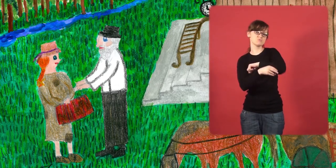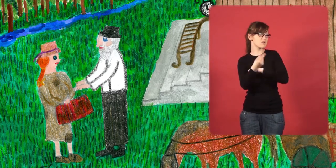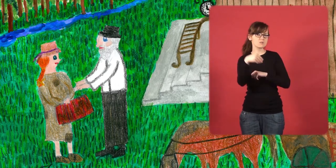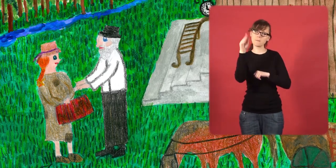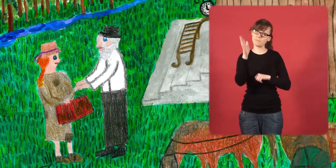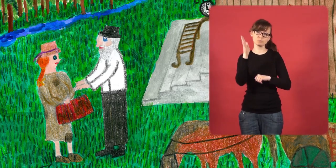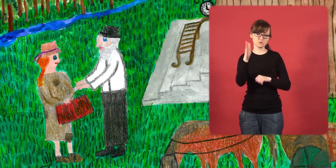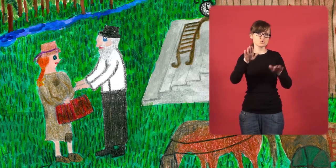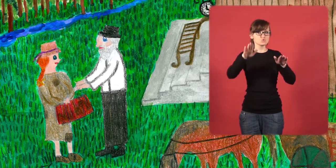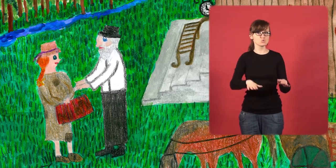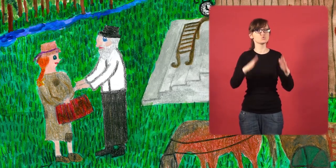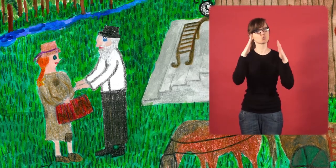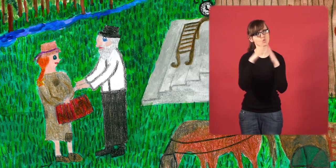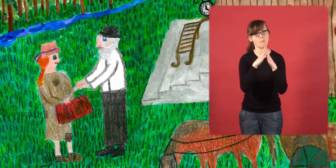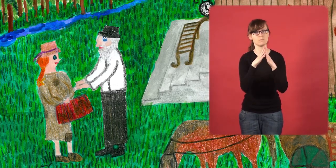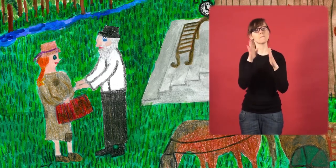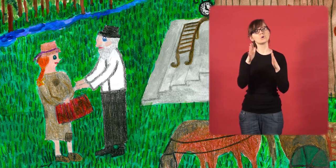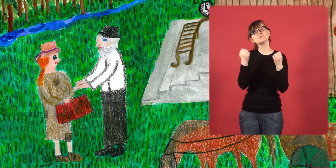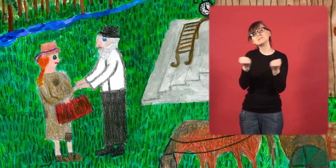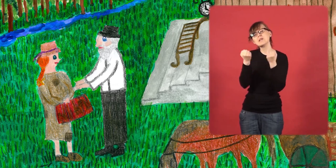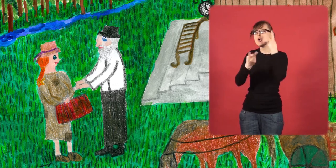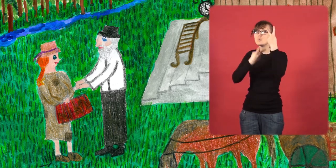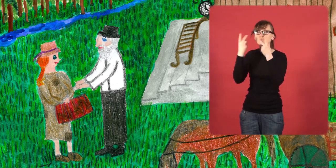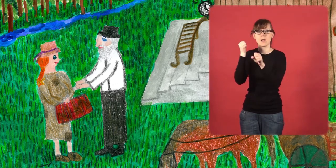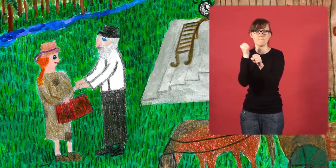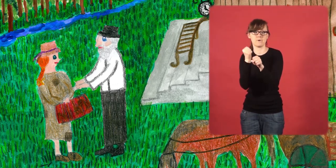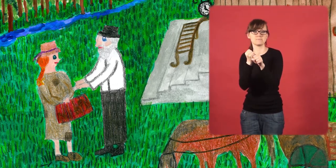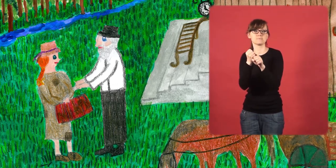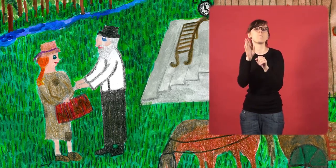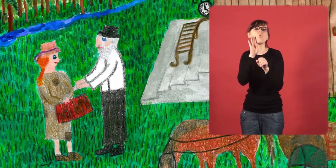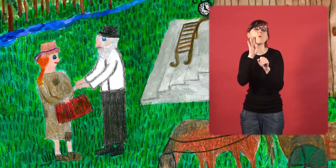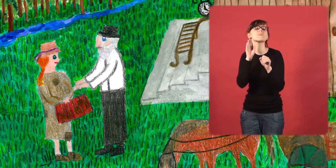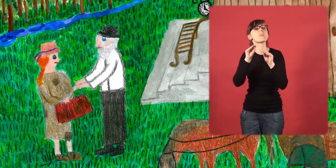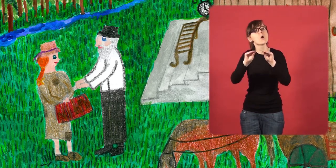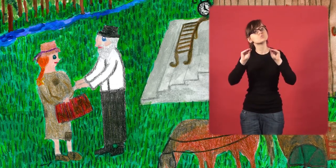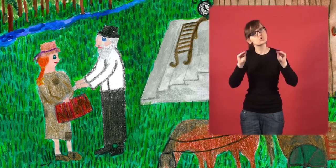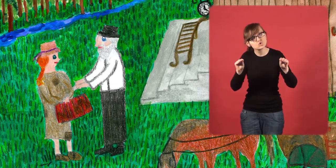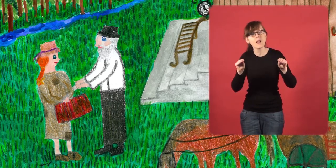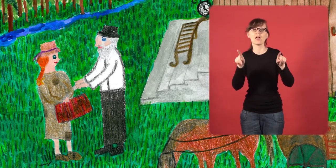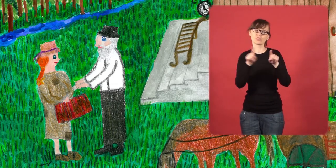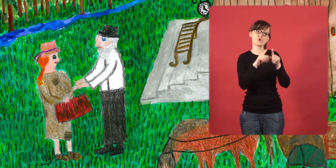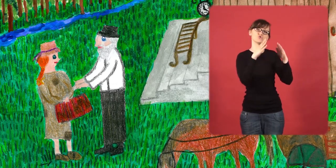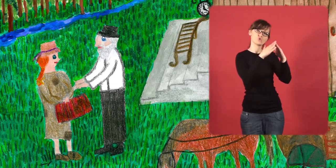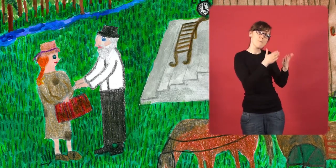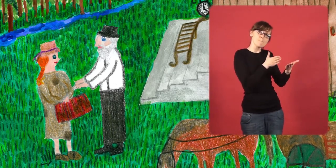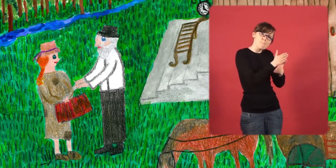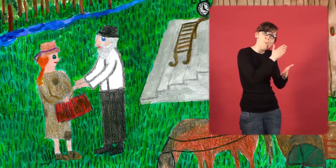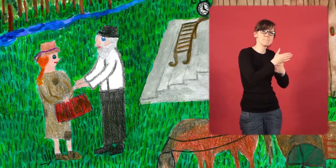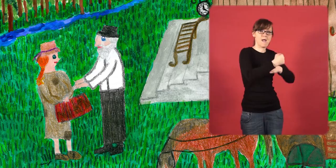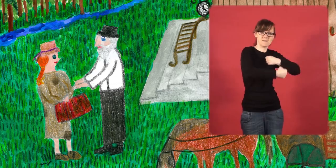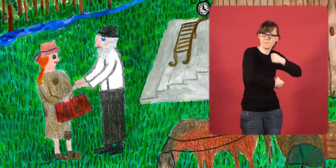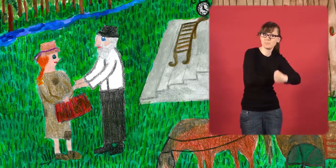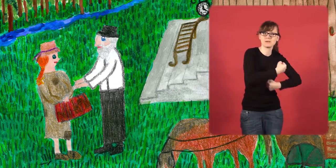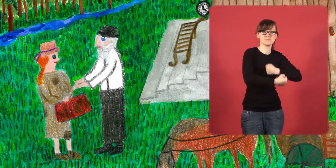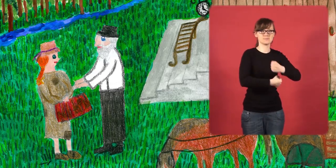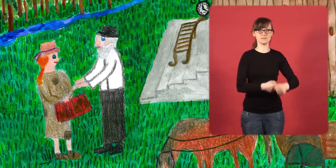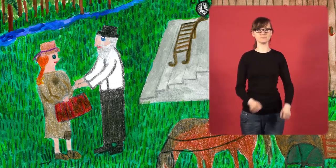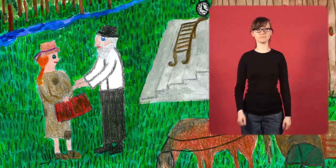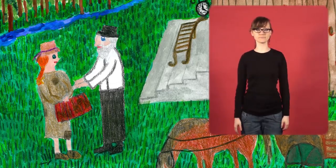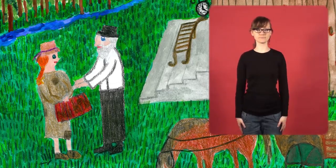Ania powiedziała, że postara się o posadę nauczycielki w Carmody i zamierza kształcić się w domu, by zaliczyć odpowiedni kurs studiów.